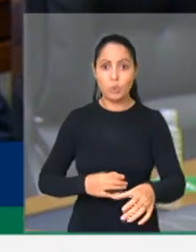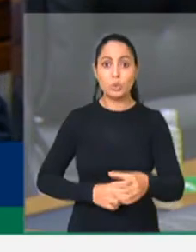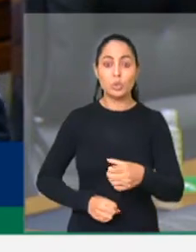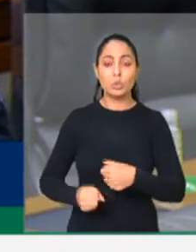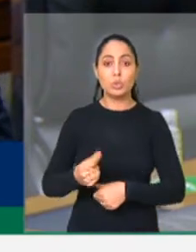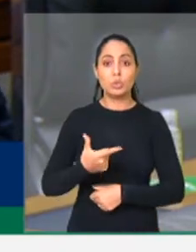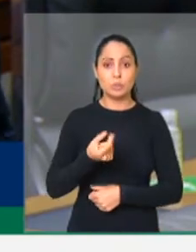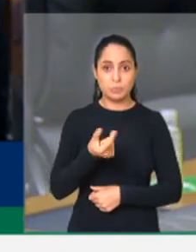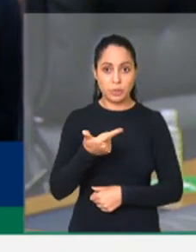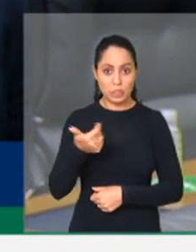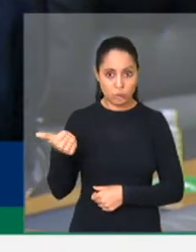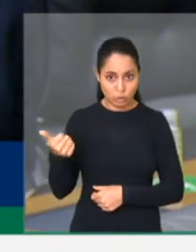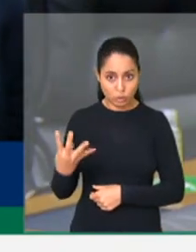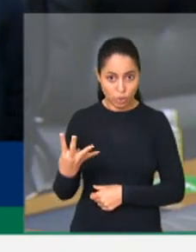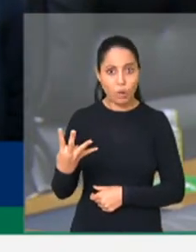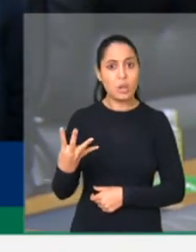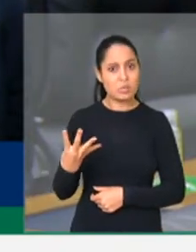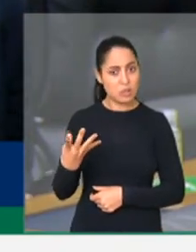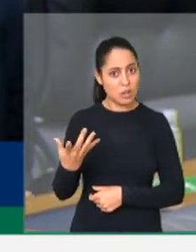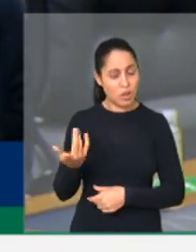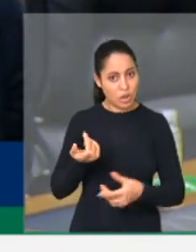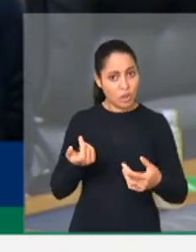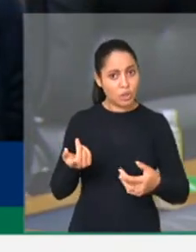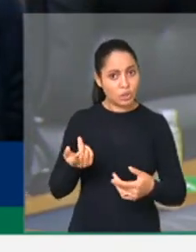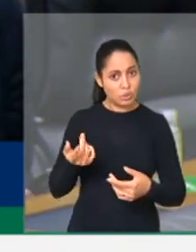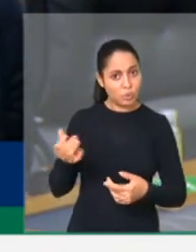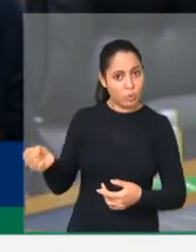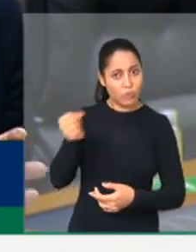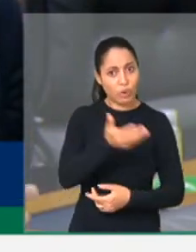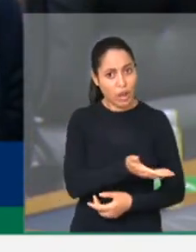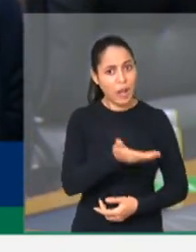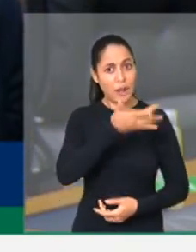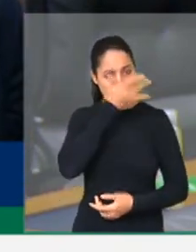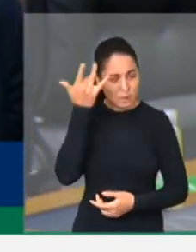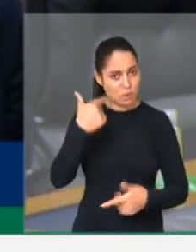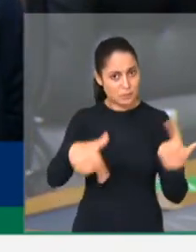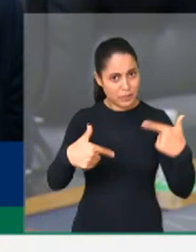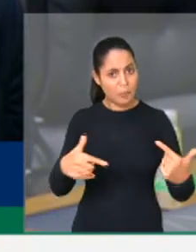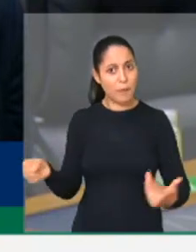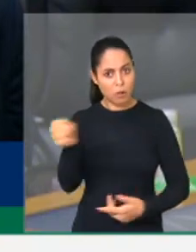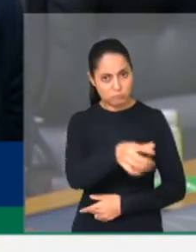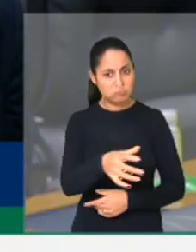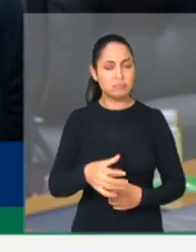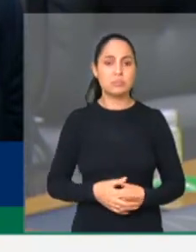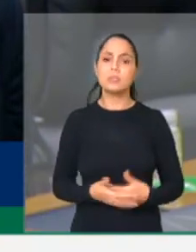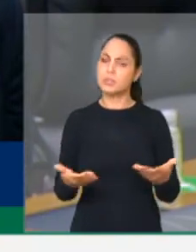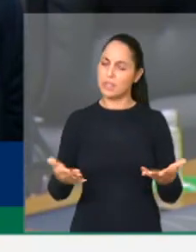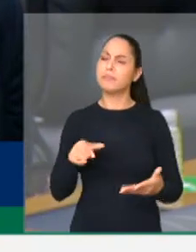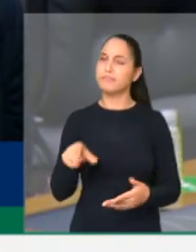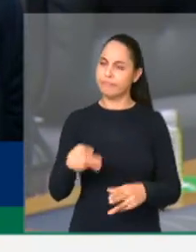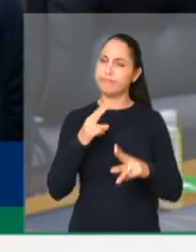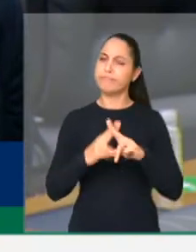S... NO REINO UNIDO, A GENTE ENXERGA... O REINO UNIDO... CONSTRUIR BANCOS PÚBLICOS PARA FAZER FOMENTO PARA FAZER DESENVOLVIMENTO E PARA AGIR DENTRO DO SETOR PRIVADO PARA